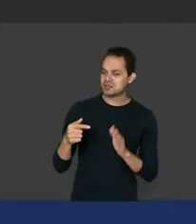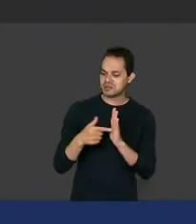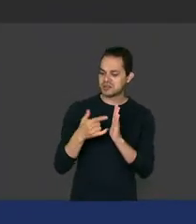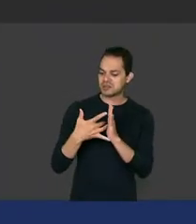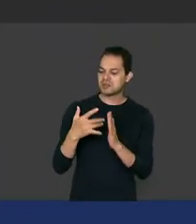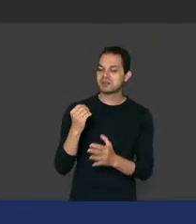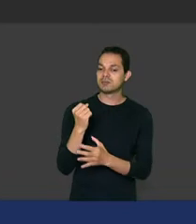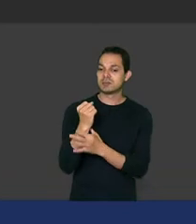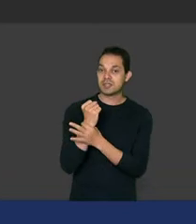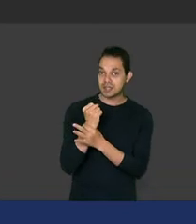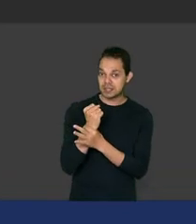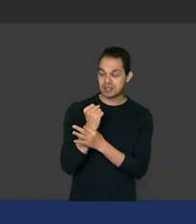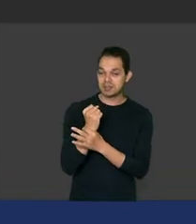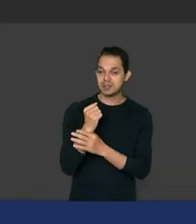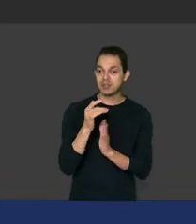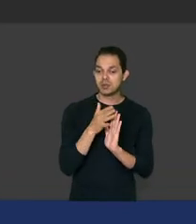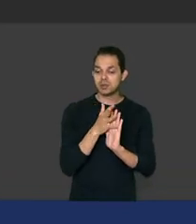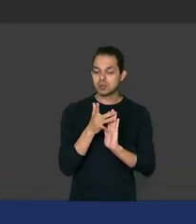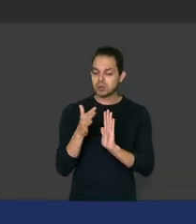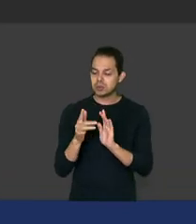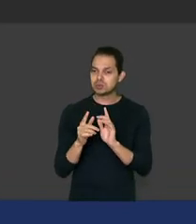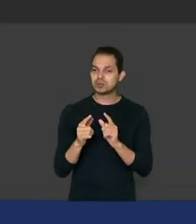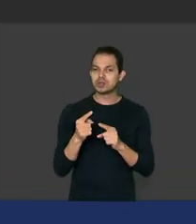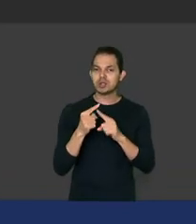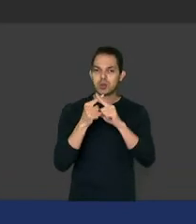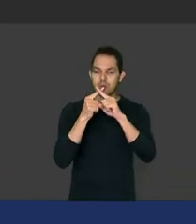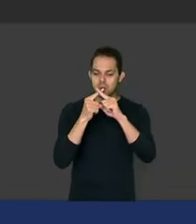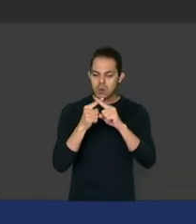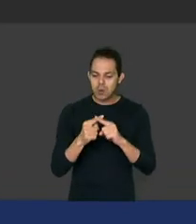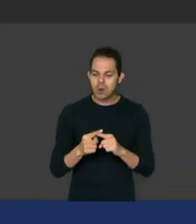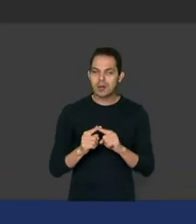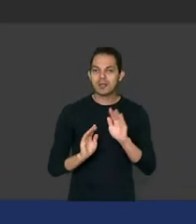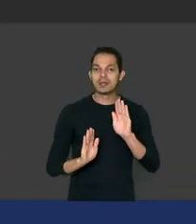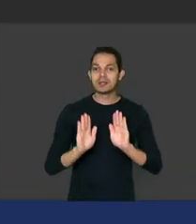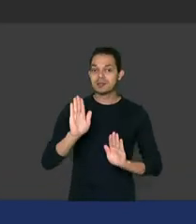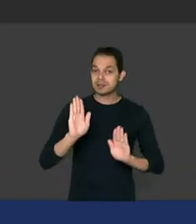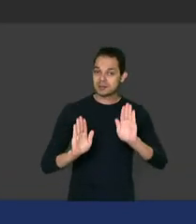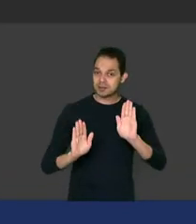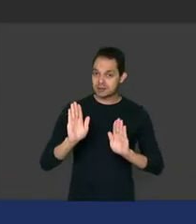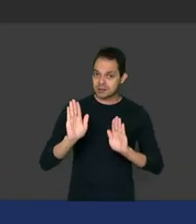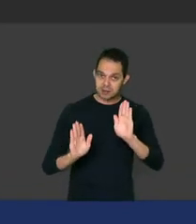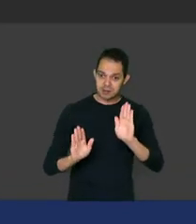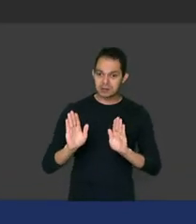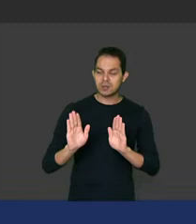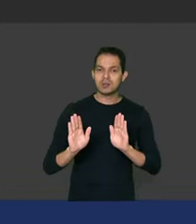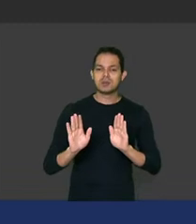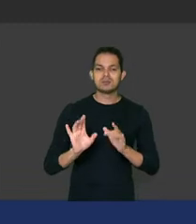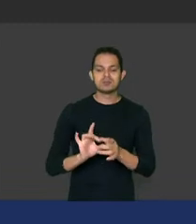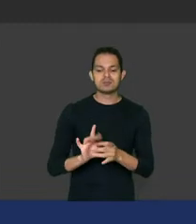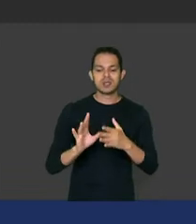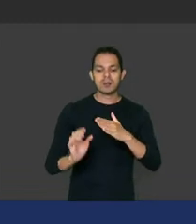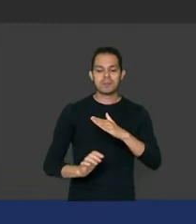[DEPUTADA]: É SIM É EMENDA, PRESIDENTE. ELA EVITA QUE HAJA UM PROCESSO DE CONCORRÊNCIA, DE LICITAÇÃO PARA PODER QUE EMPRESAS TENHAM